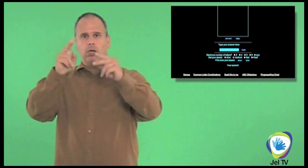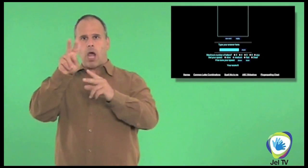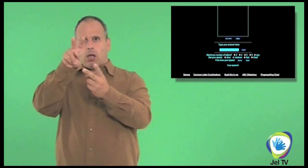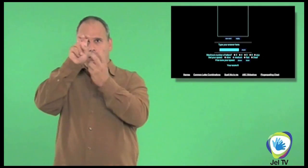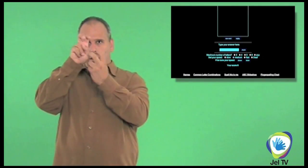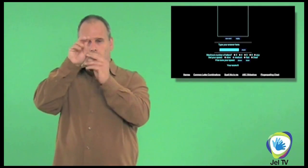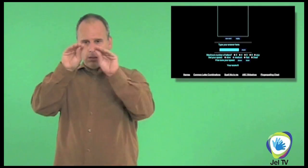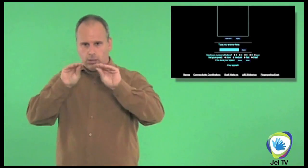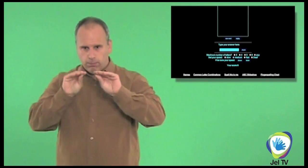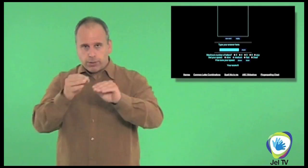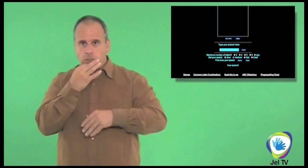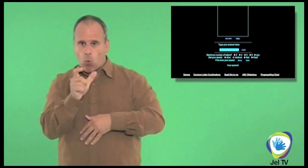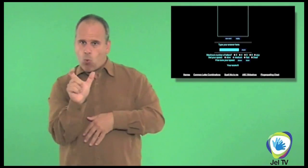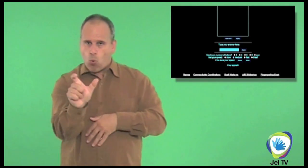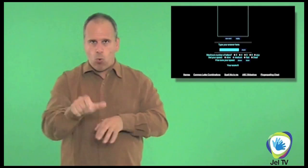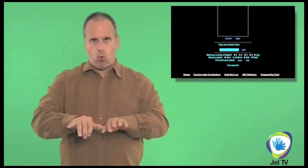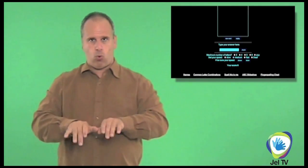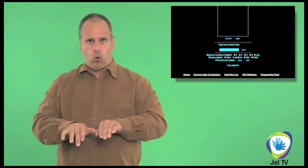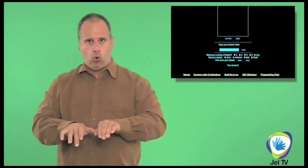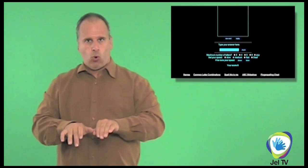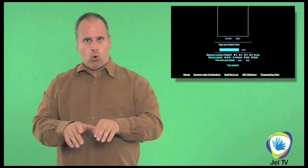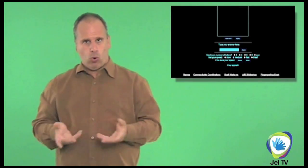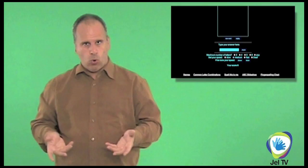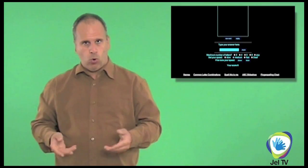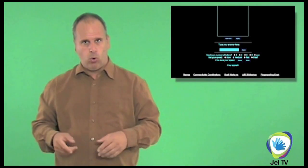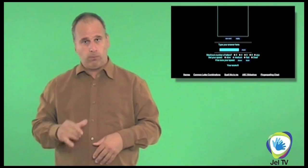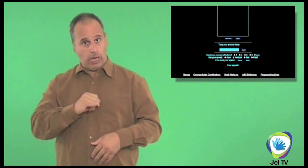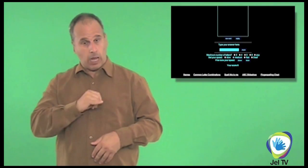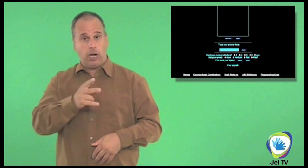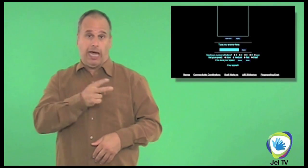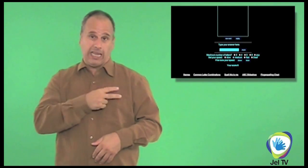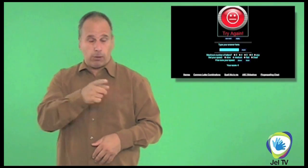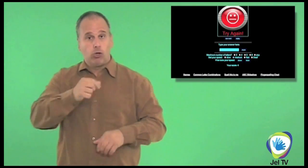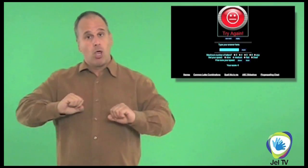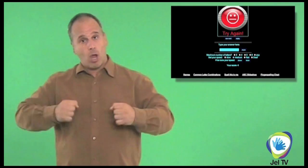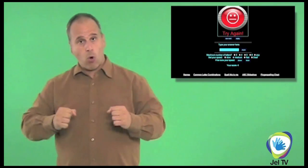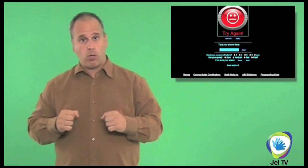A Deaf szintnél figyelni kell, mit jelel, és a szót be kell gépelni. Érdekes, érdemes gyakorolni.